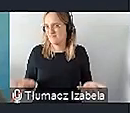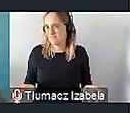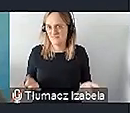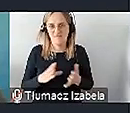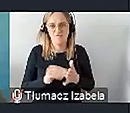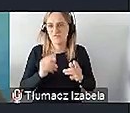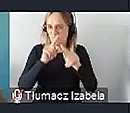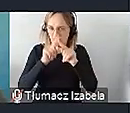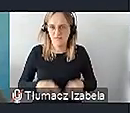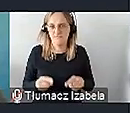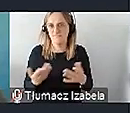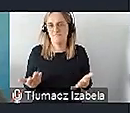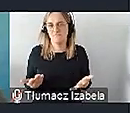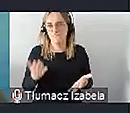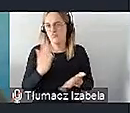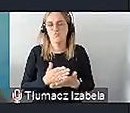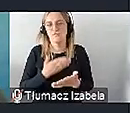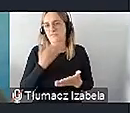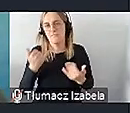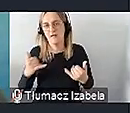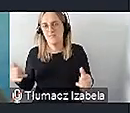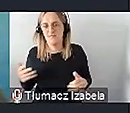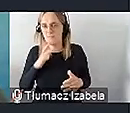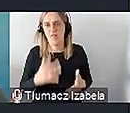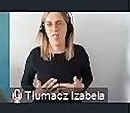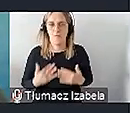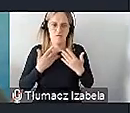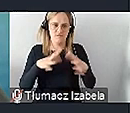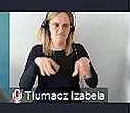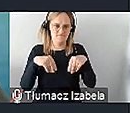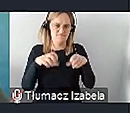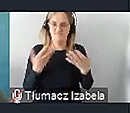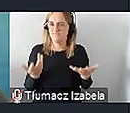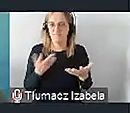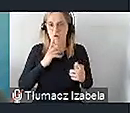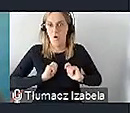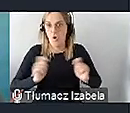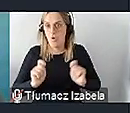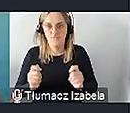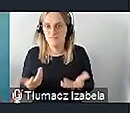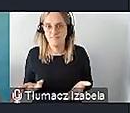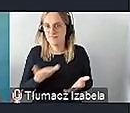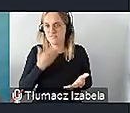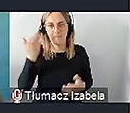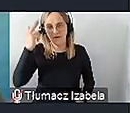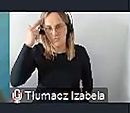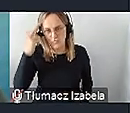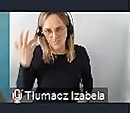To, że może już nie budzić w nas żadnych emocji ani nie pobudzać naszego zrozumienia tematu,